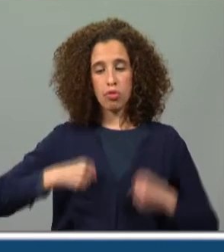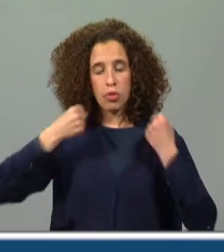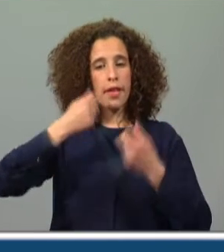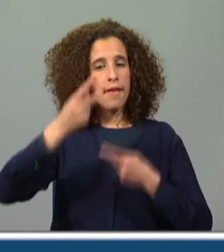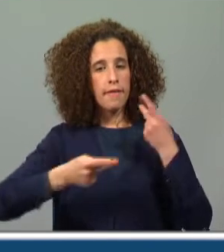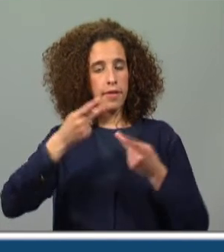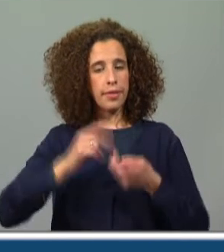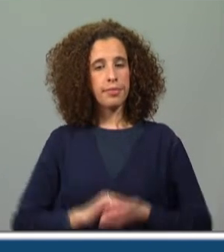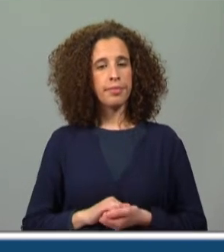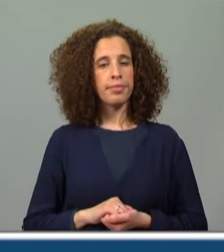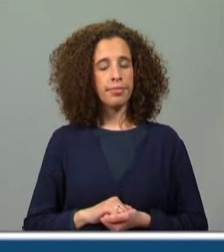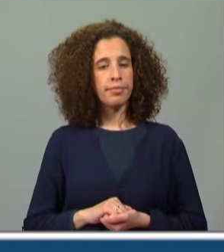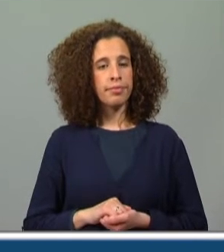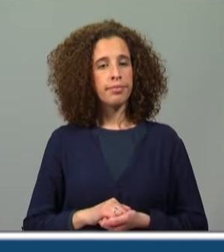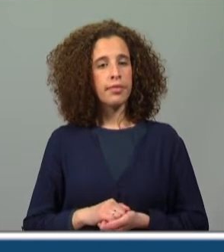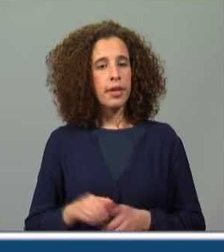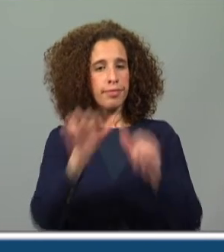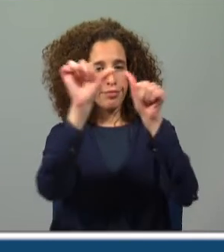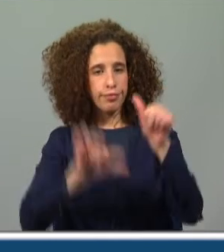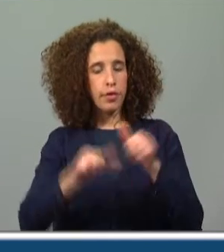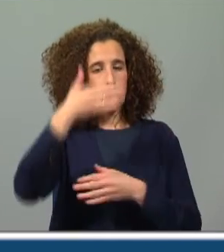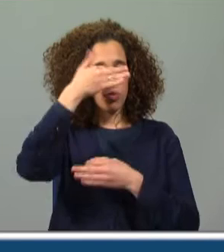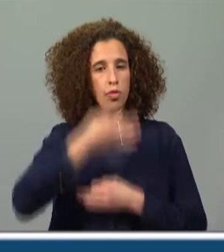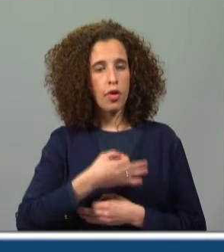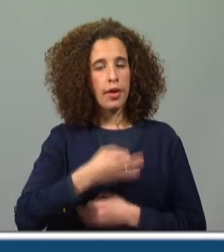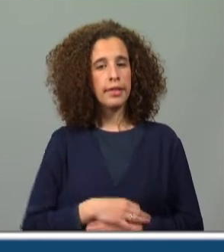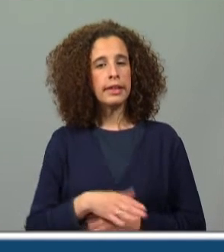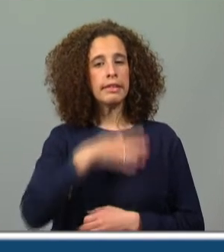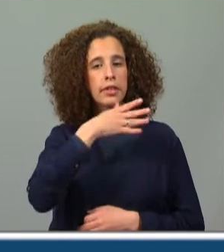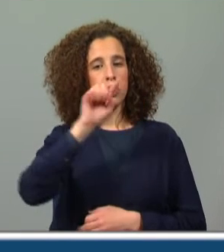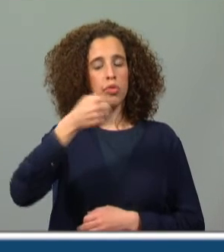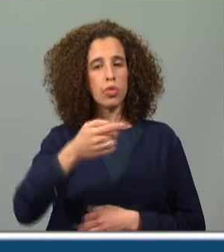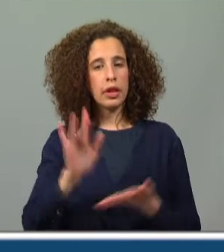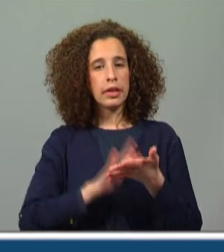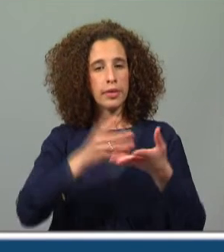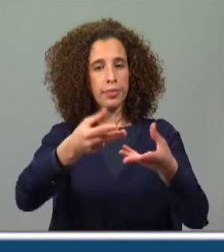esse Impacto relato ao comportamento da narradora após receber o livro após 這種影響與解說員收到書後